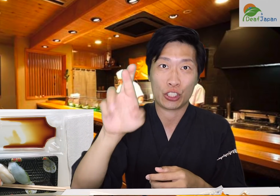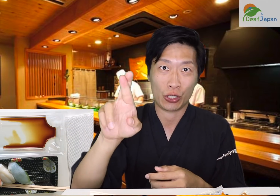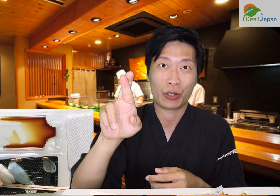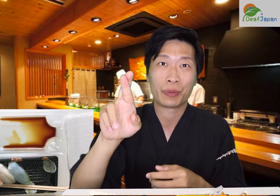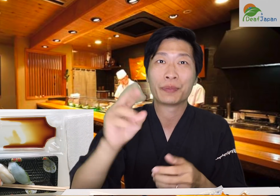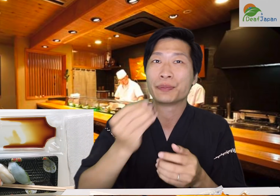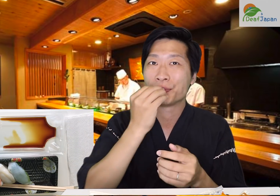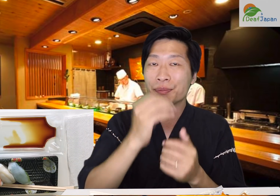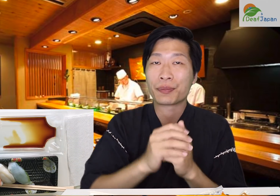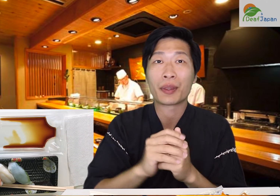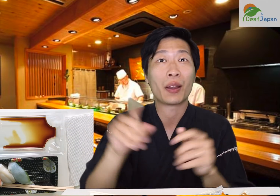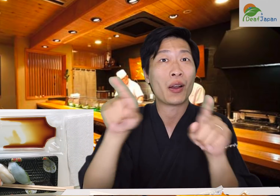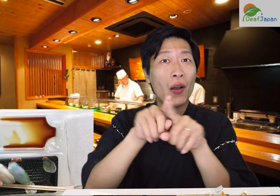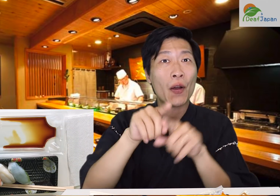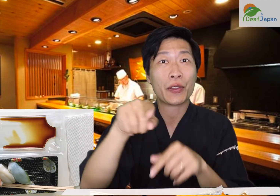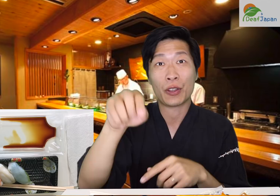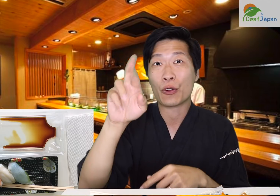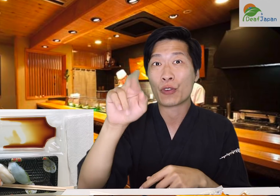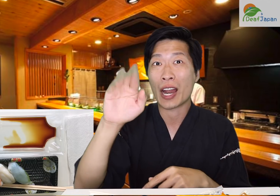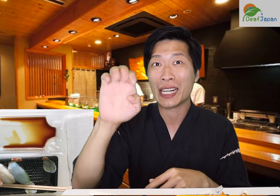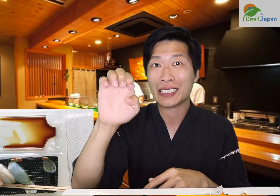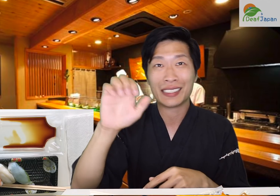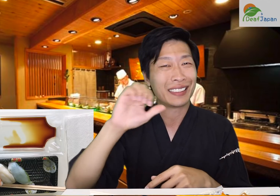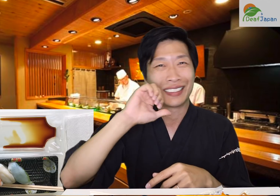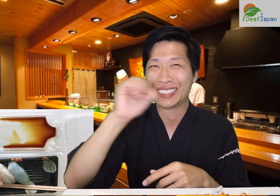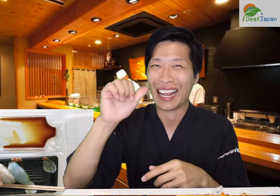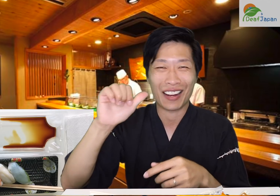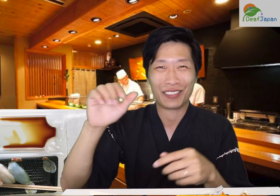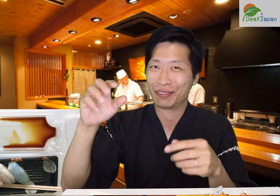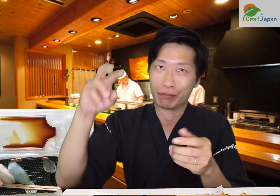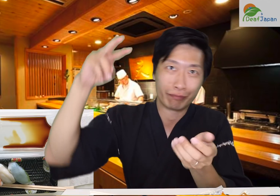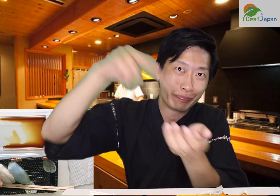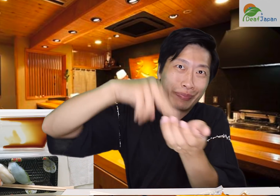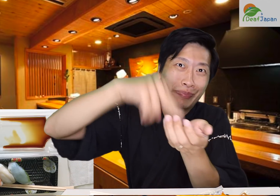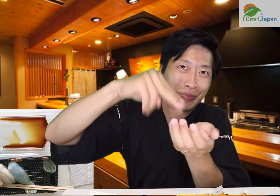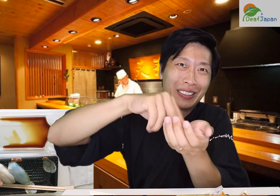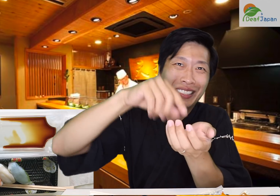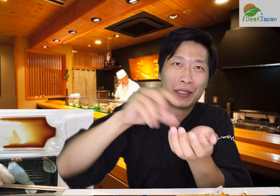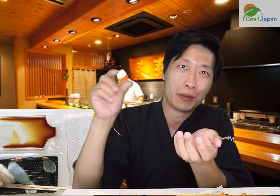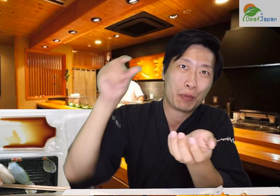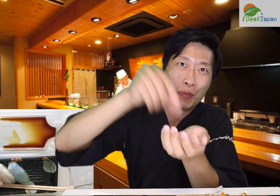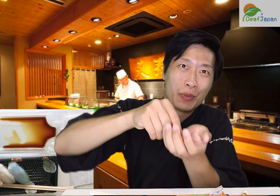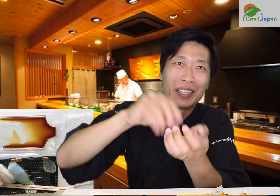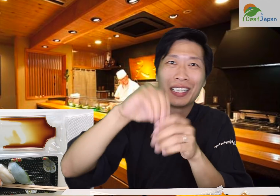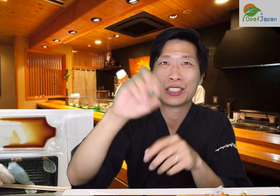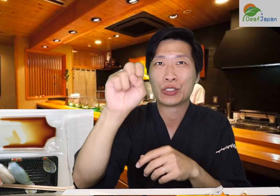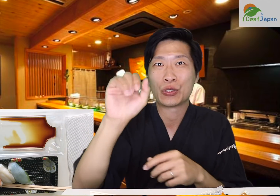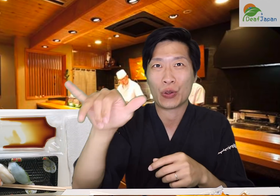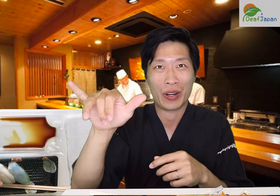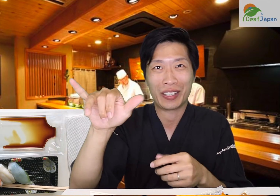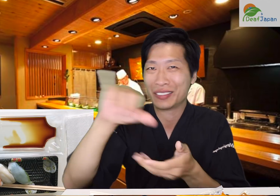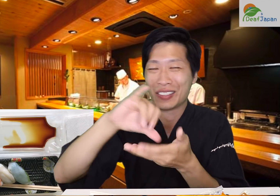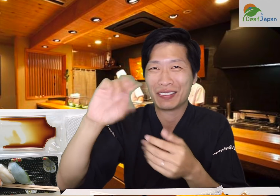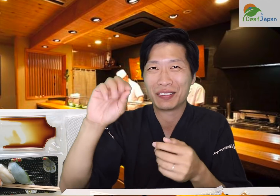Außerdem weißt du, dass man in einem Restaurant seine Essstäbchen nicht ‘schärft’, und dass man Ingwer isst, um den Geschmack zu neutralisieren.